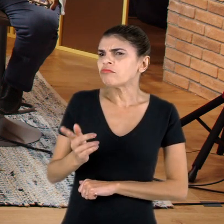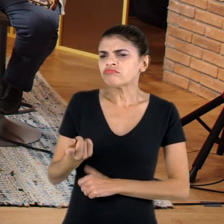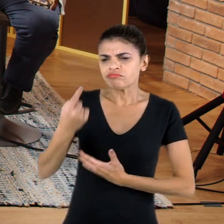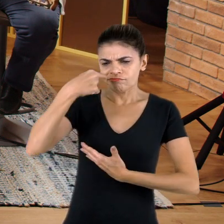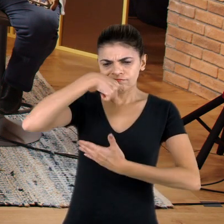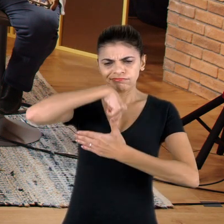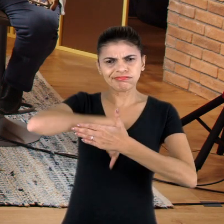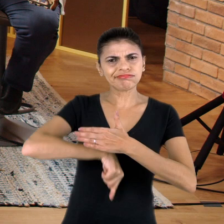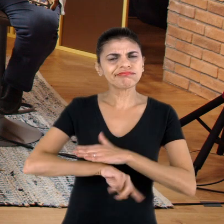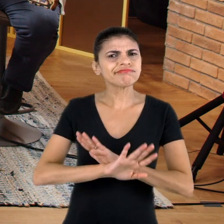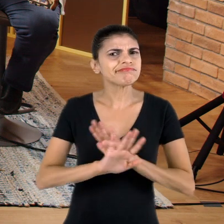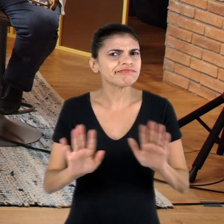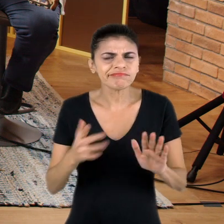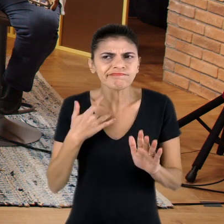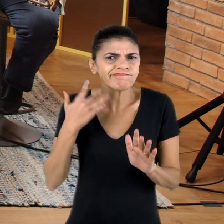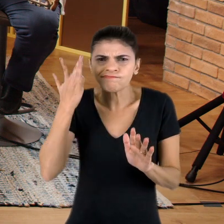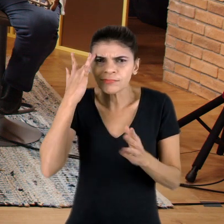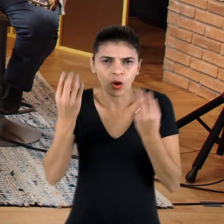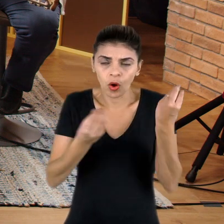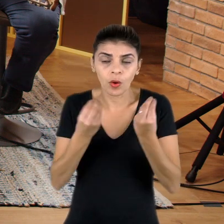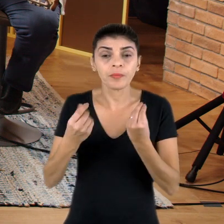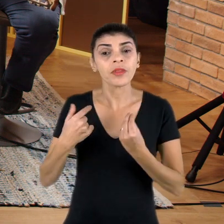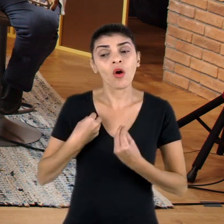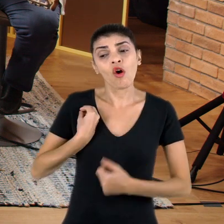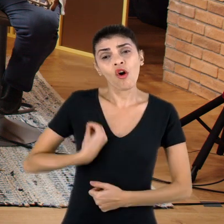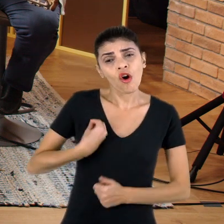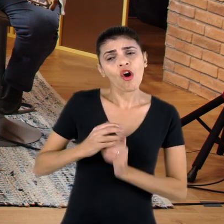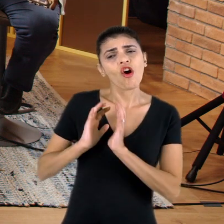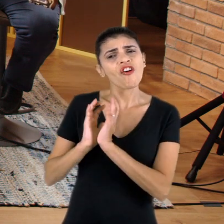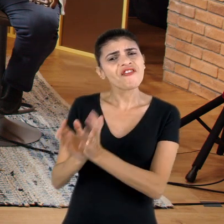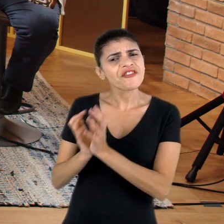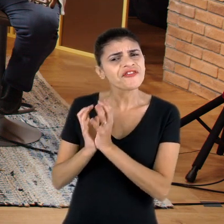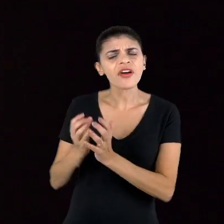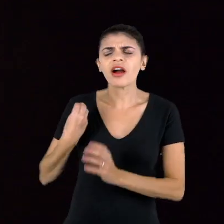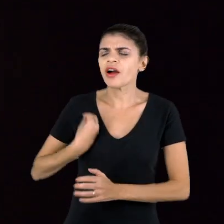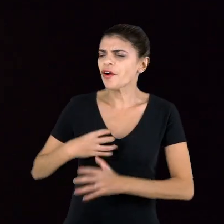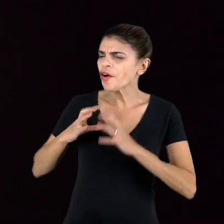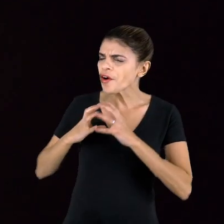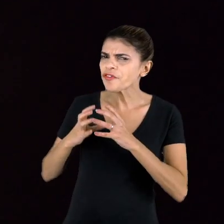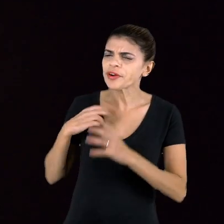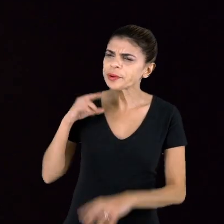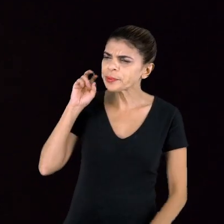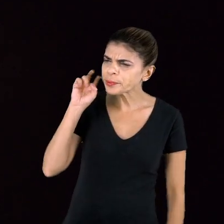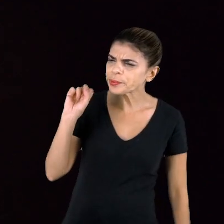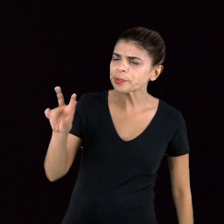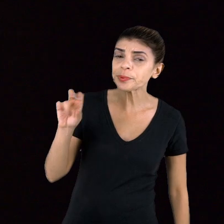eu sei que eu convivendo ali... e o meu pai me levou pro carnaval!